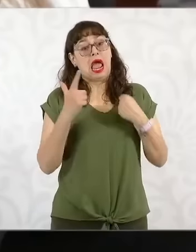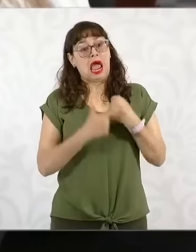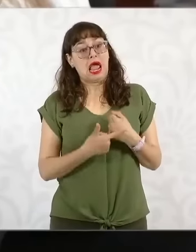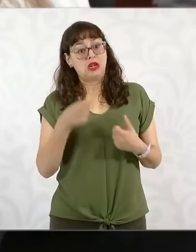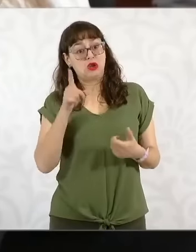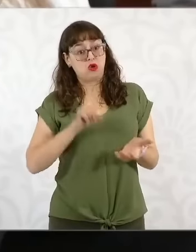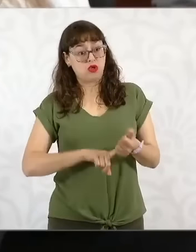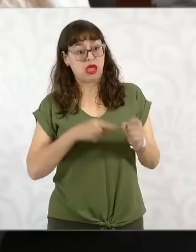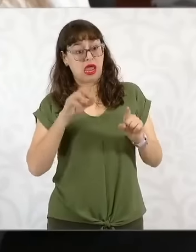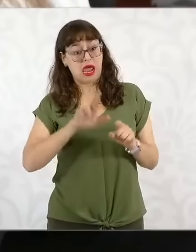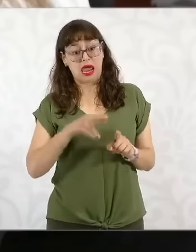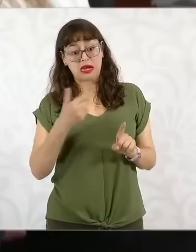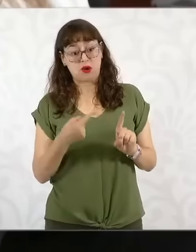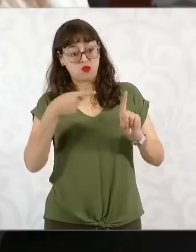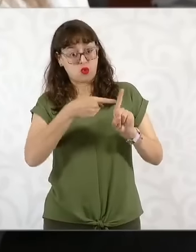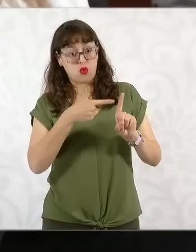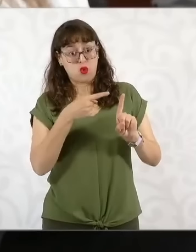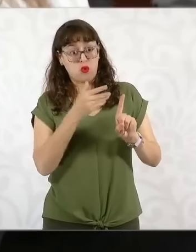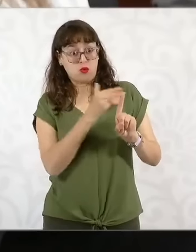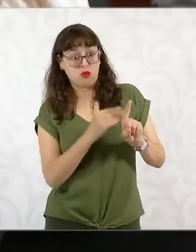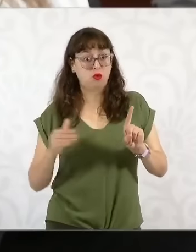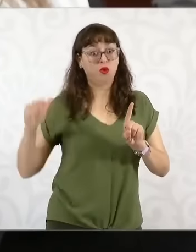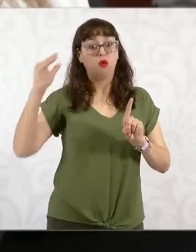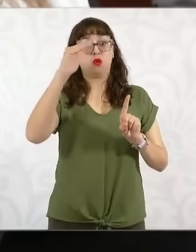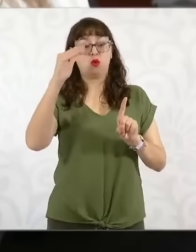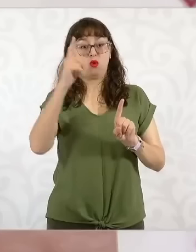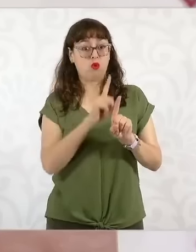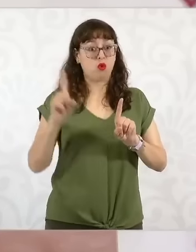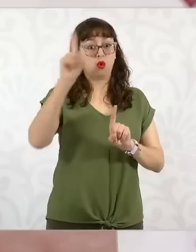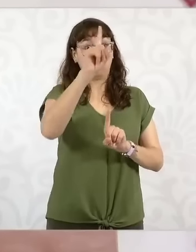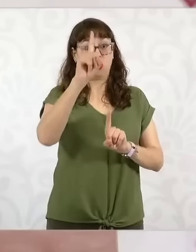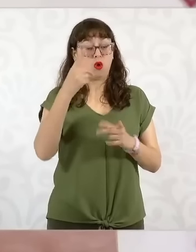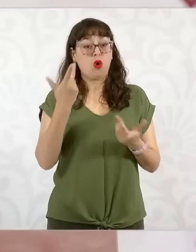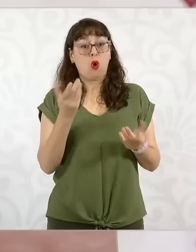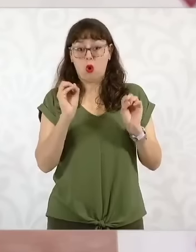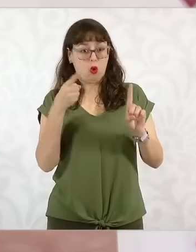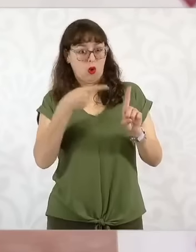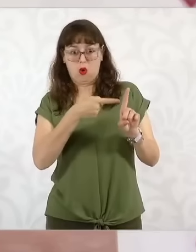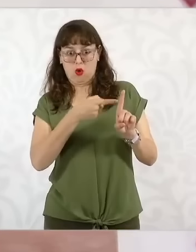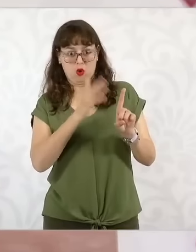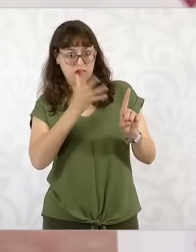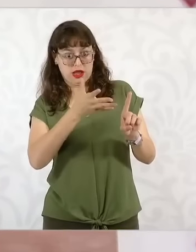que el RA1 o prácticamente esta estructura ya que hay indicios de que hay indicios,